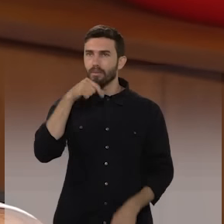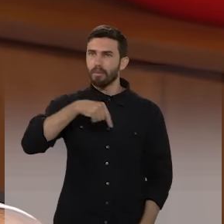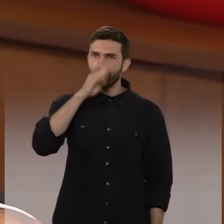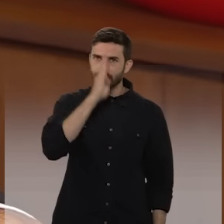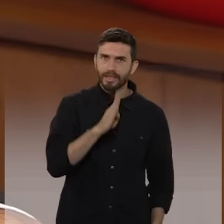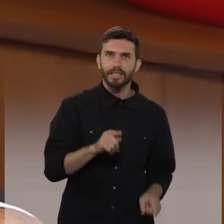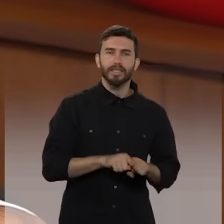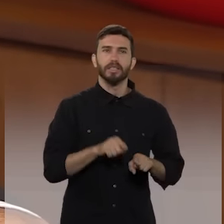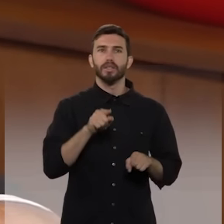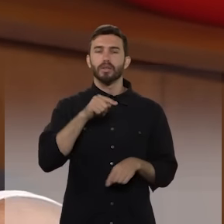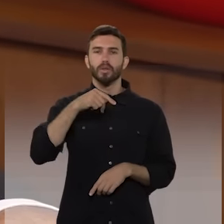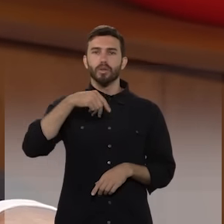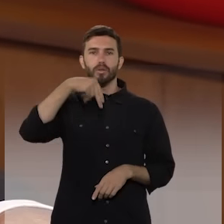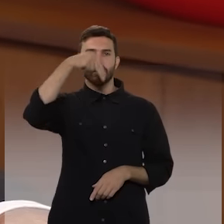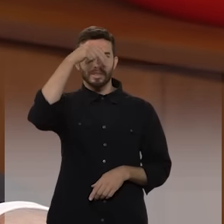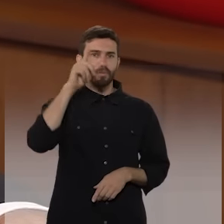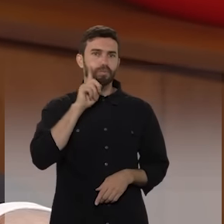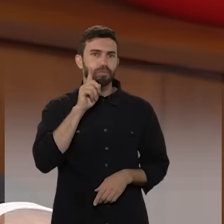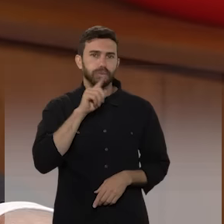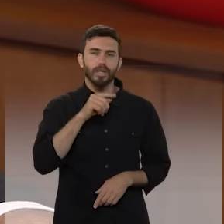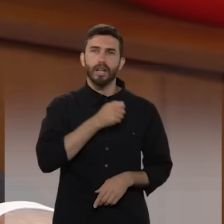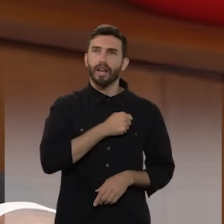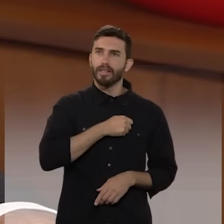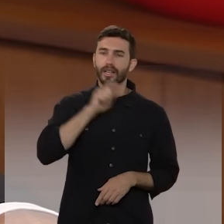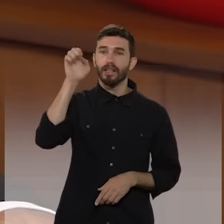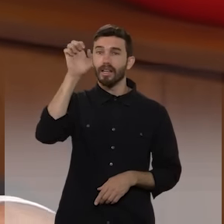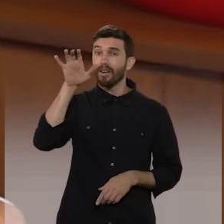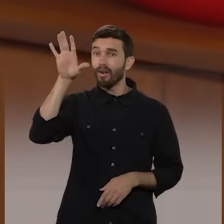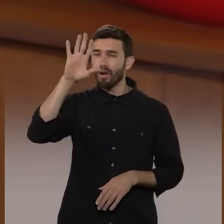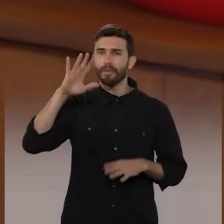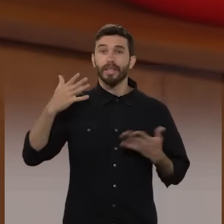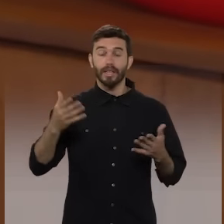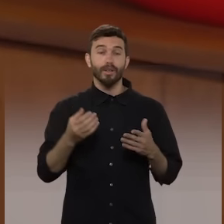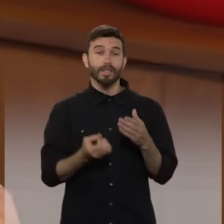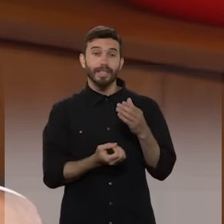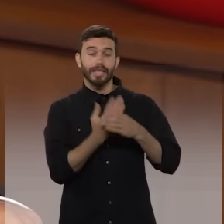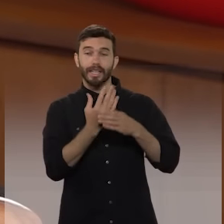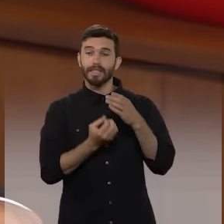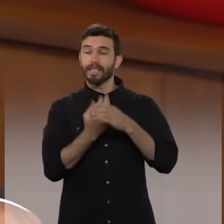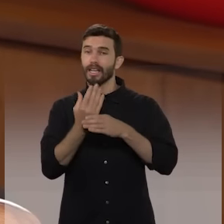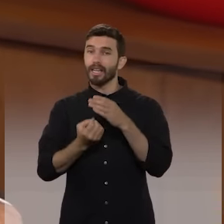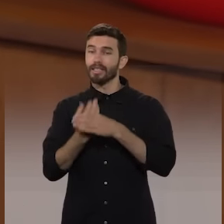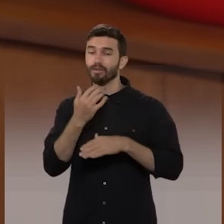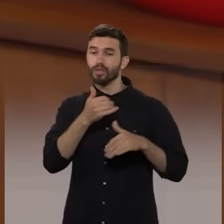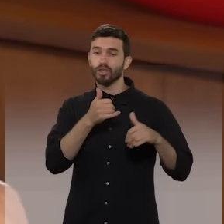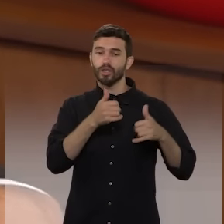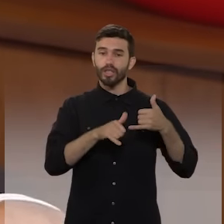a demanda por cabos ela vem crescendo. Existem situações diferentes, resultados